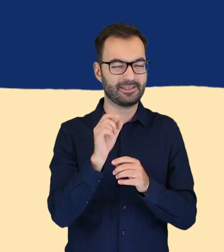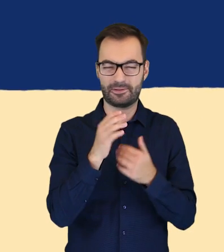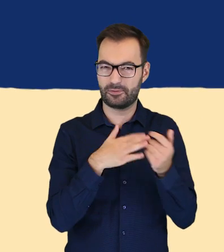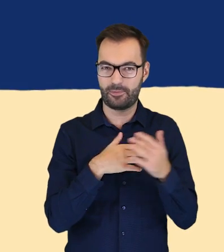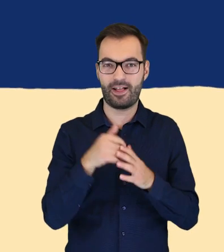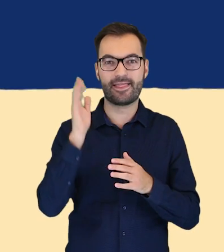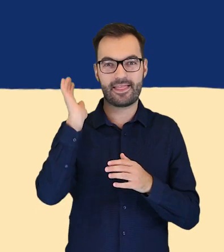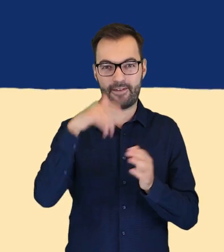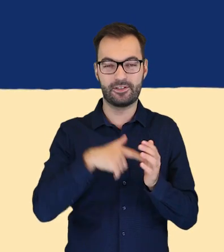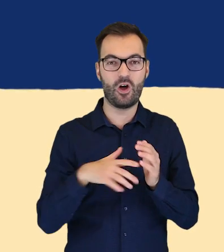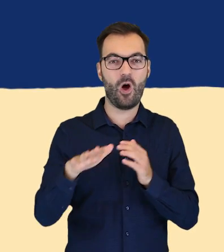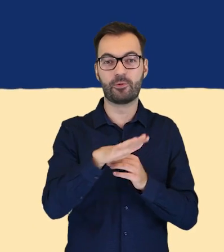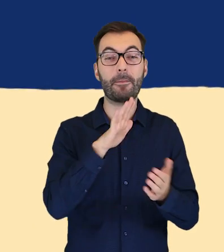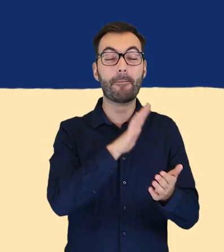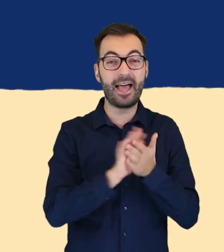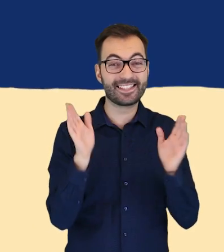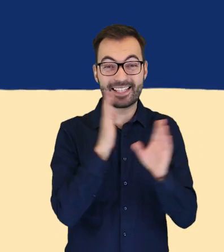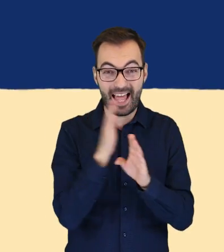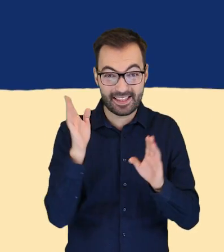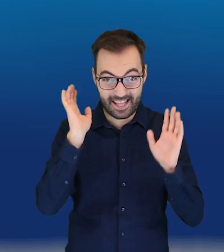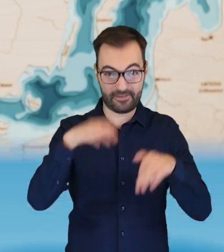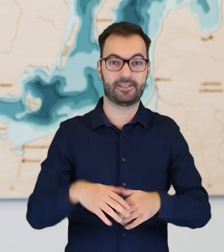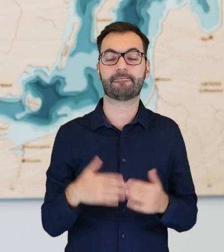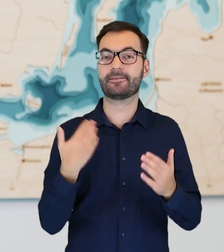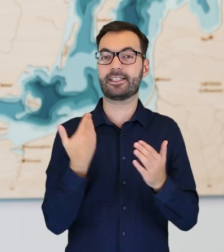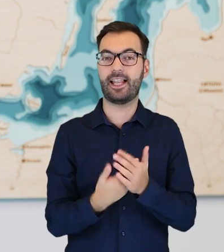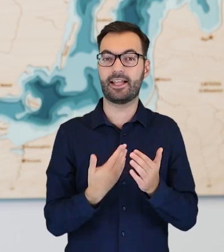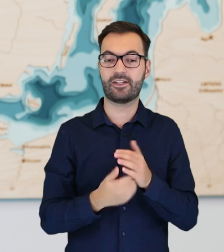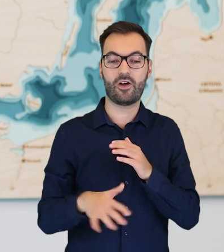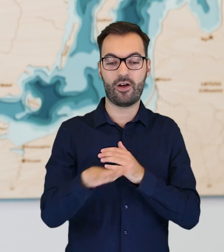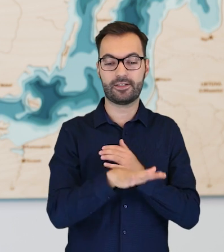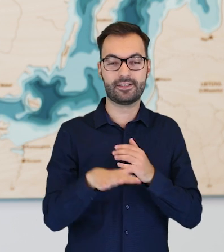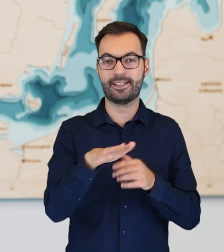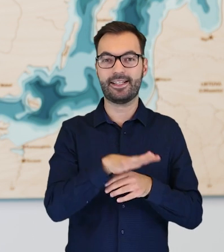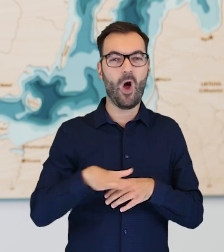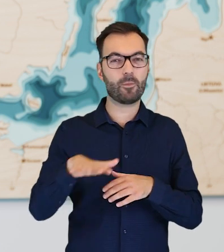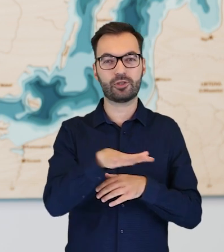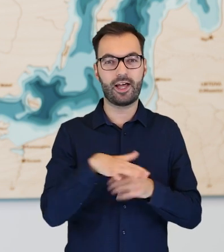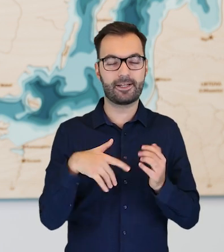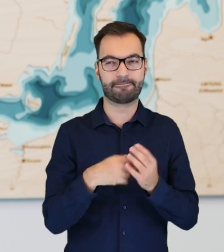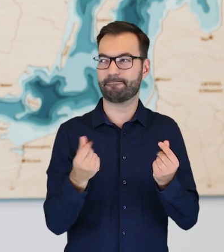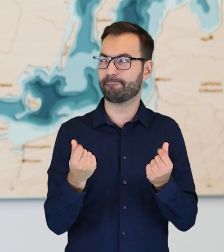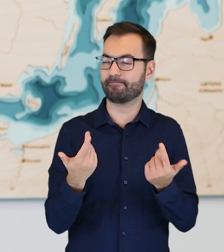Czasem mówimy nawet o obszarach beztlenowych. Dlatego to nie są tereny, na których